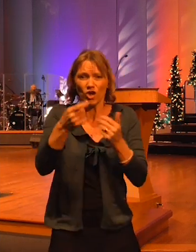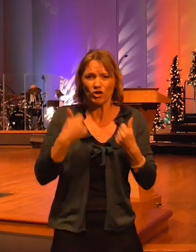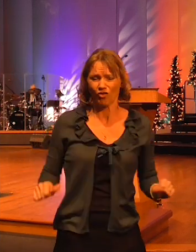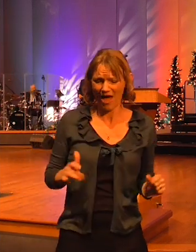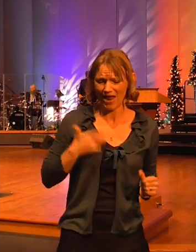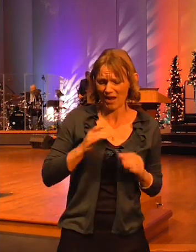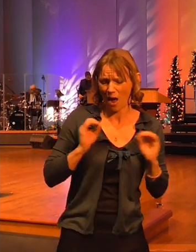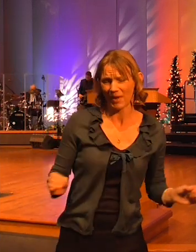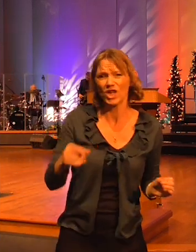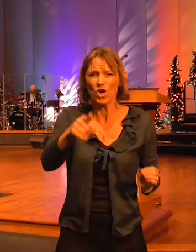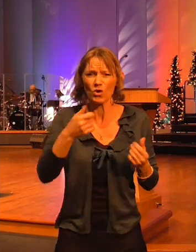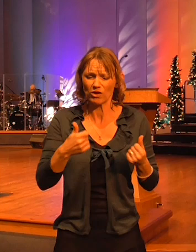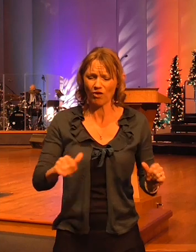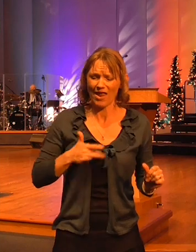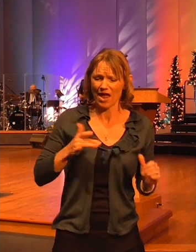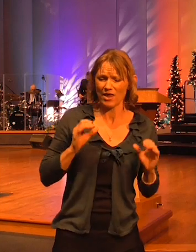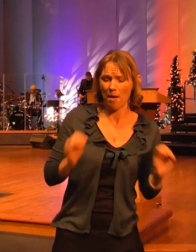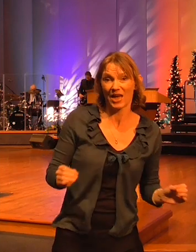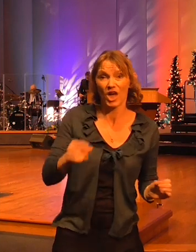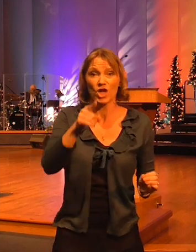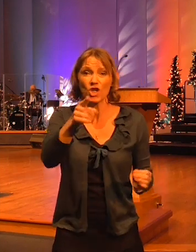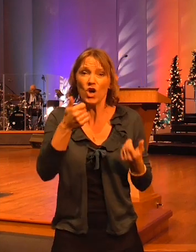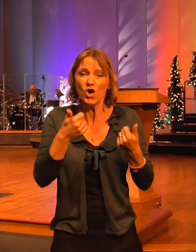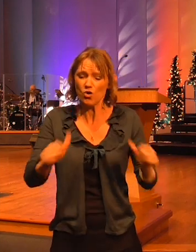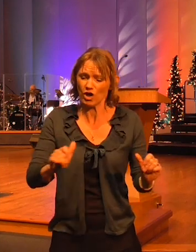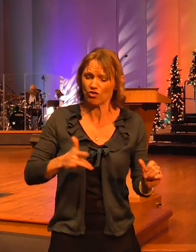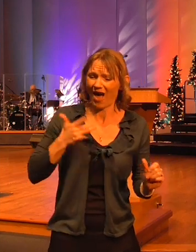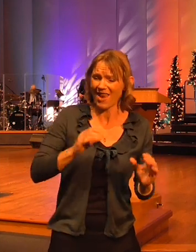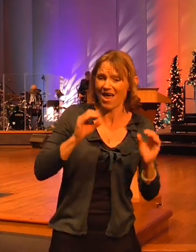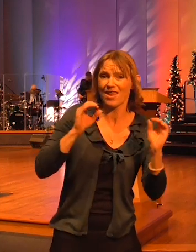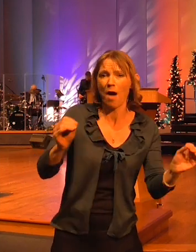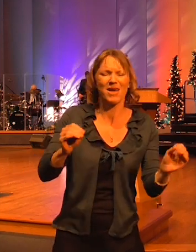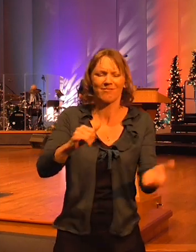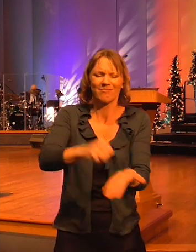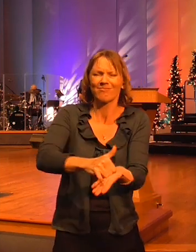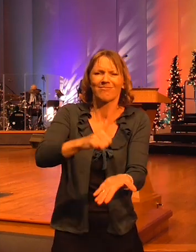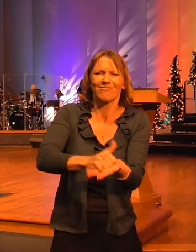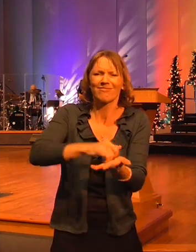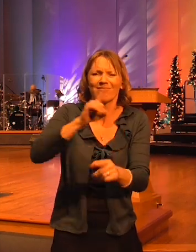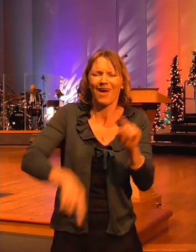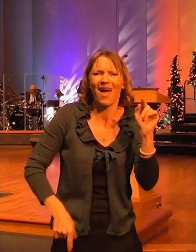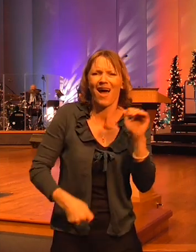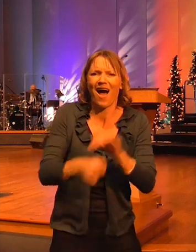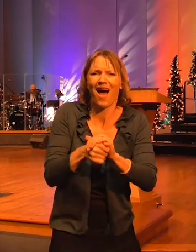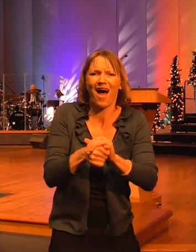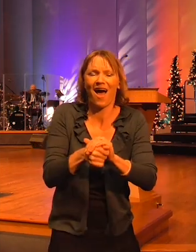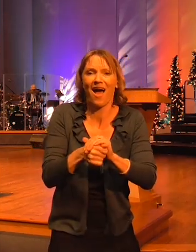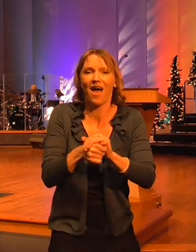puedes intentar numerarlo puedes intentar numerarlo no hay ningún lugar donde esconderte puedes